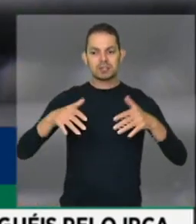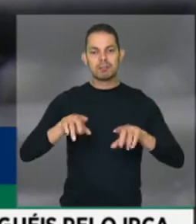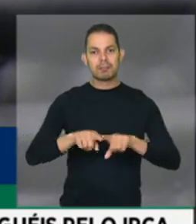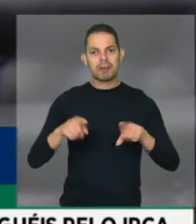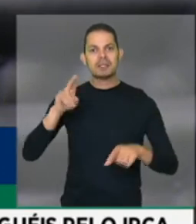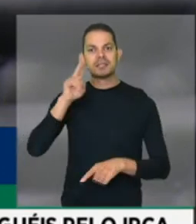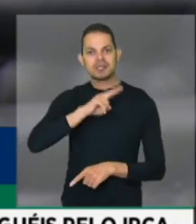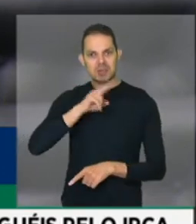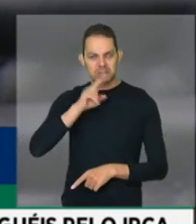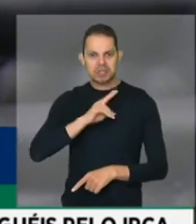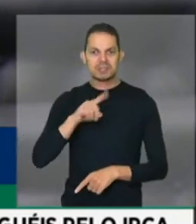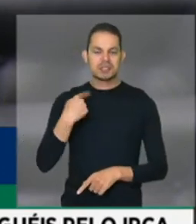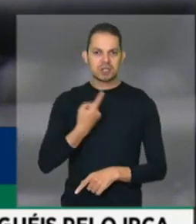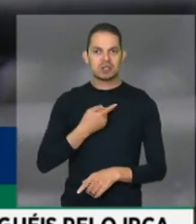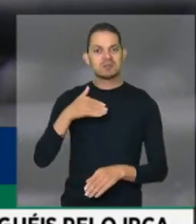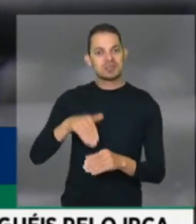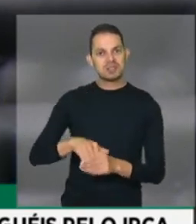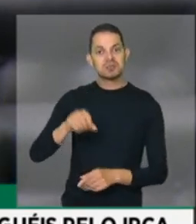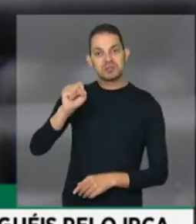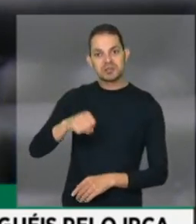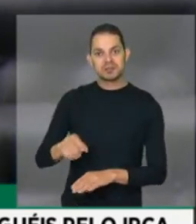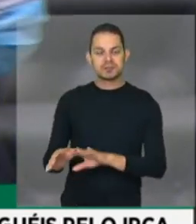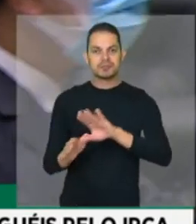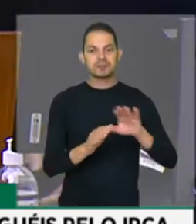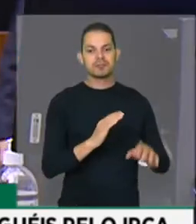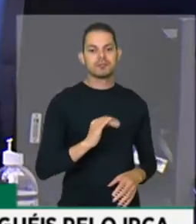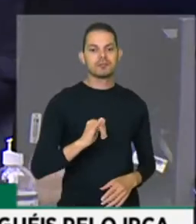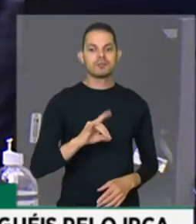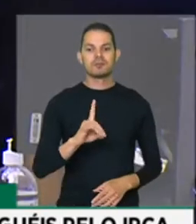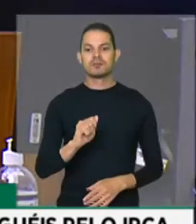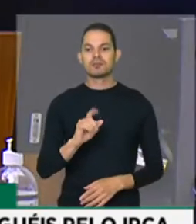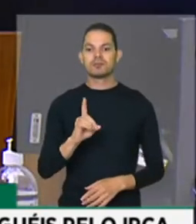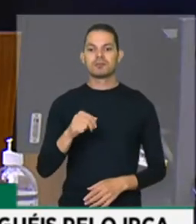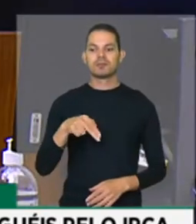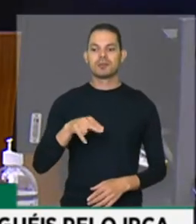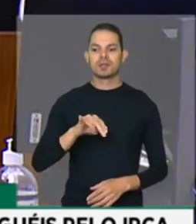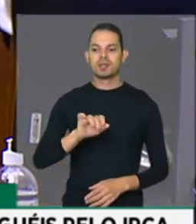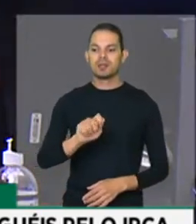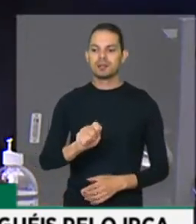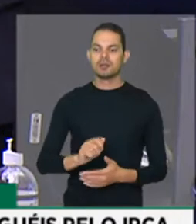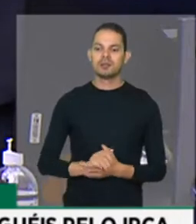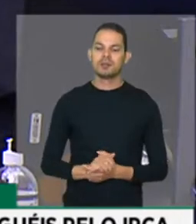ANTECIPAMOS... PCDOB VOTA SIM. -- [PRESIDENTE]: CIDADANIA... -- [DEPUTADO]: CIDADANIA, PRESIDENTE, ORIENTA O VOTO NÃO, PORQUE NÓS NÃO